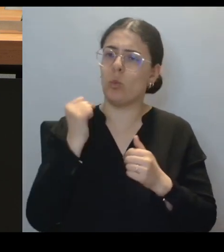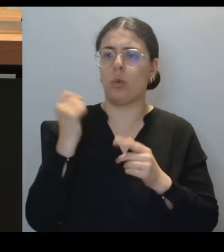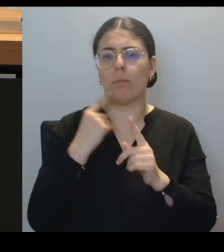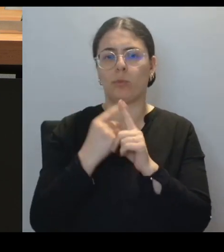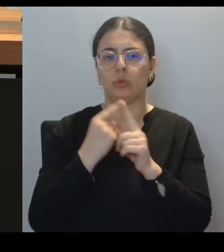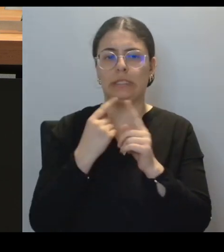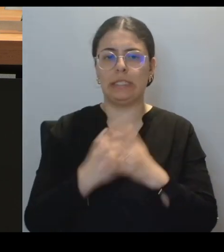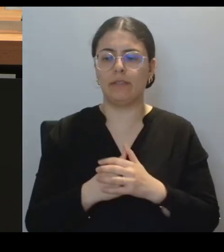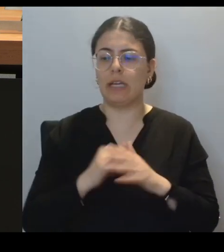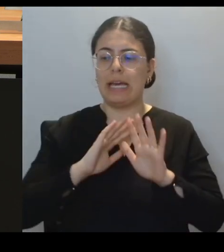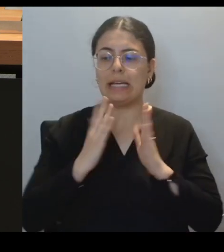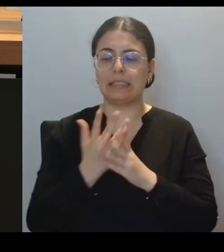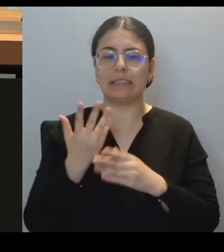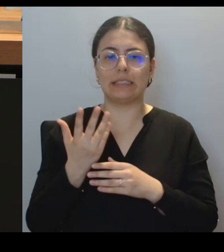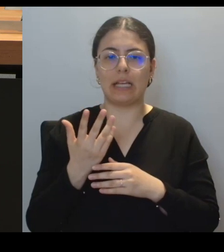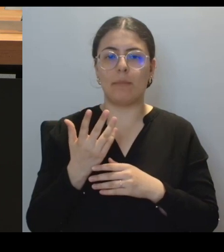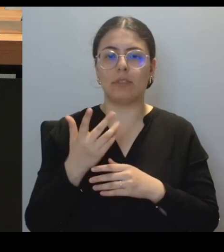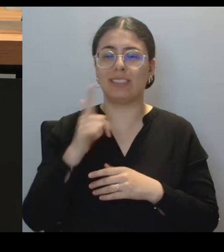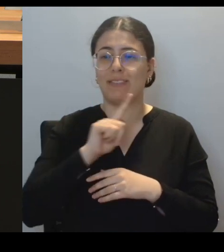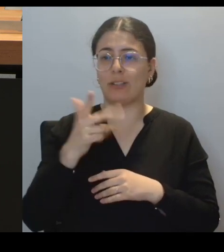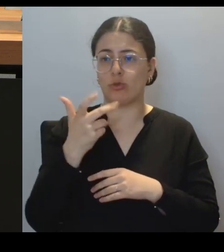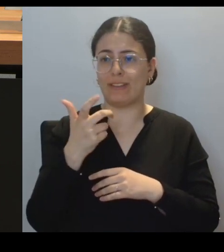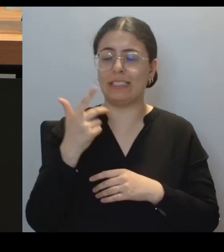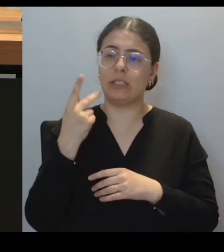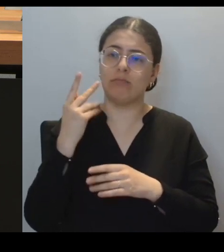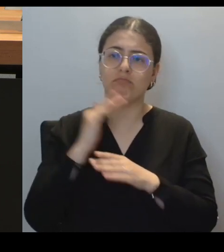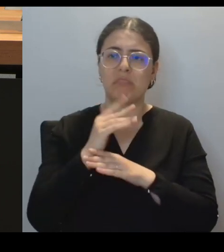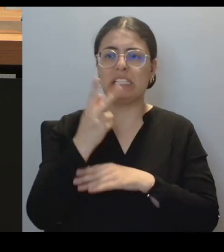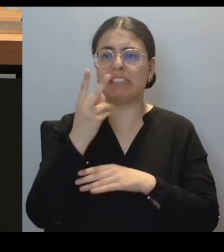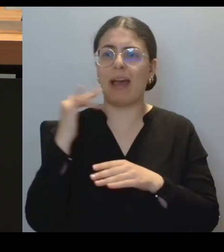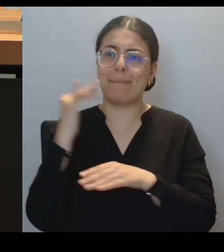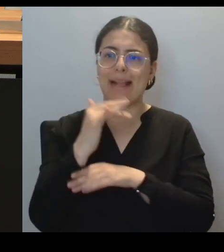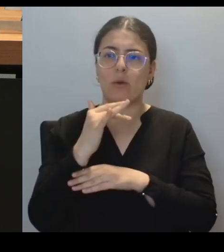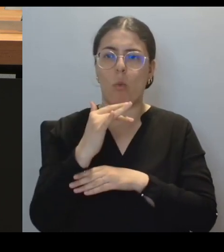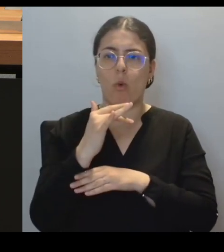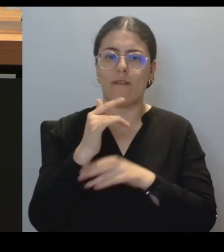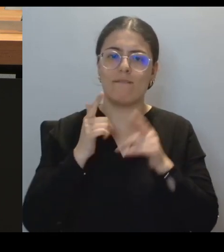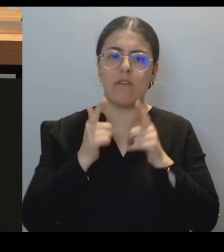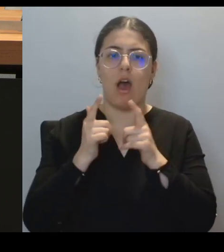Das ist eine Steigerung von 72 % gegenüber dem Vorjahr und gut ist.